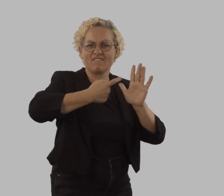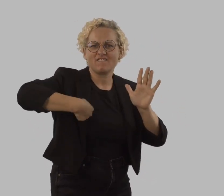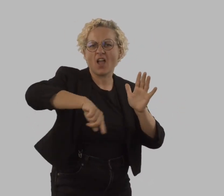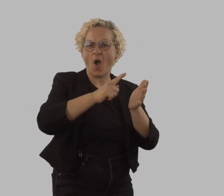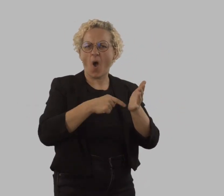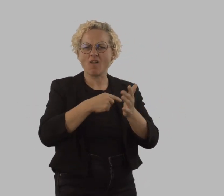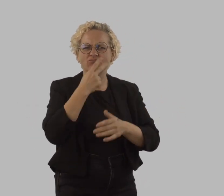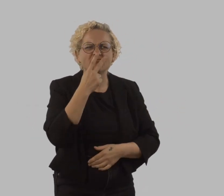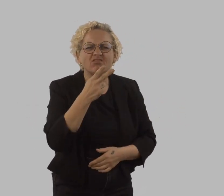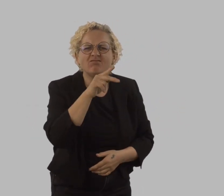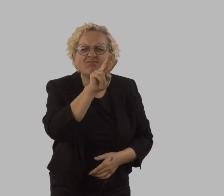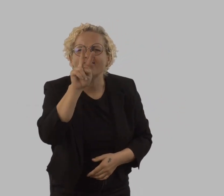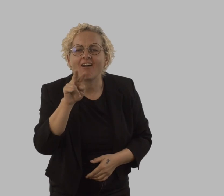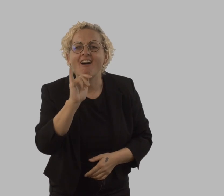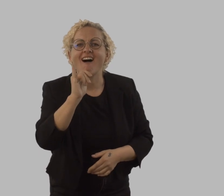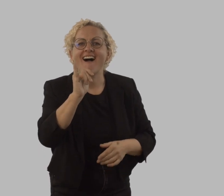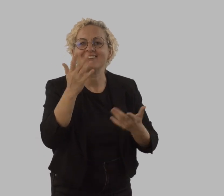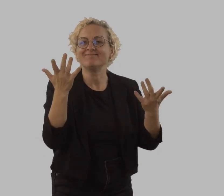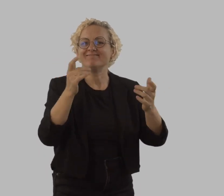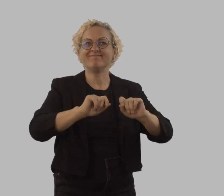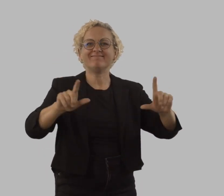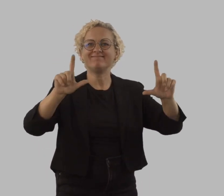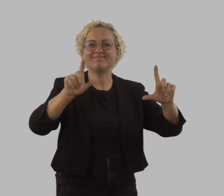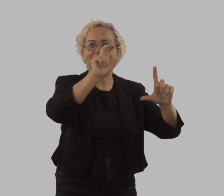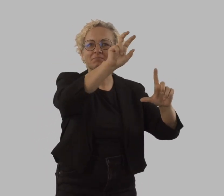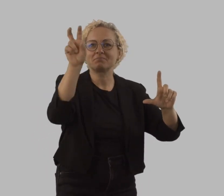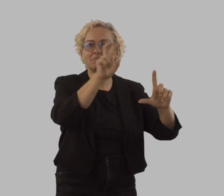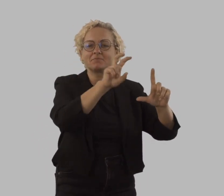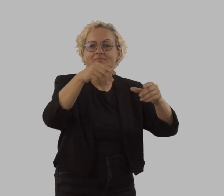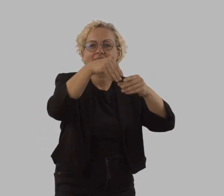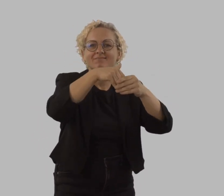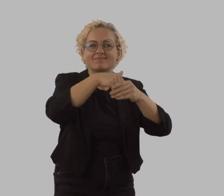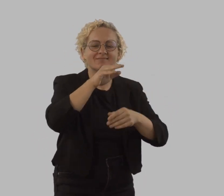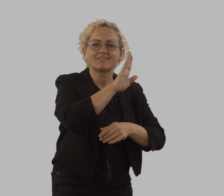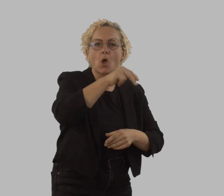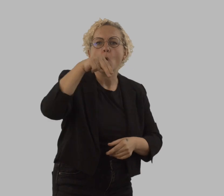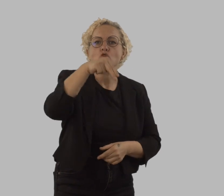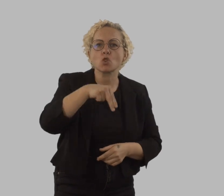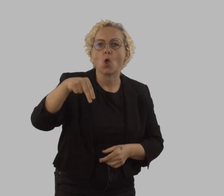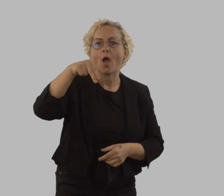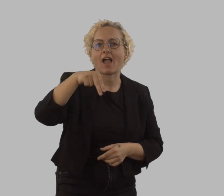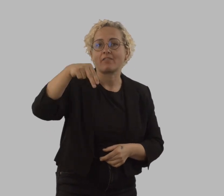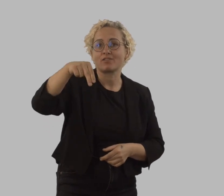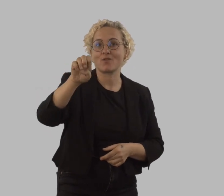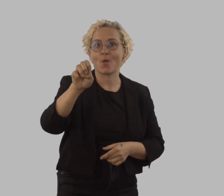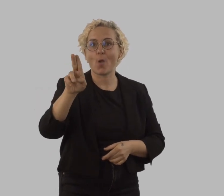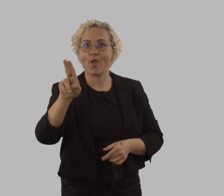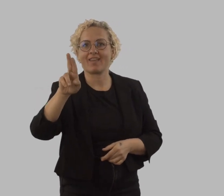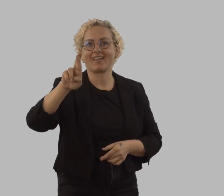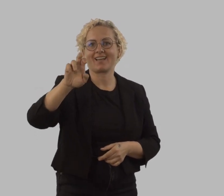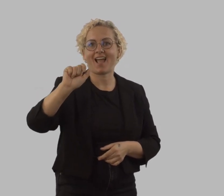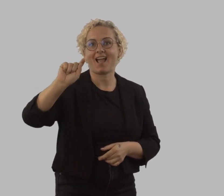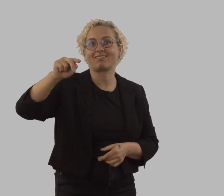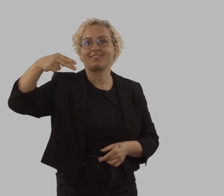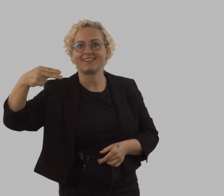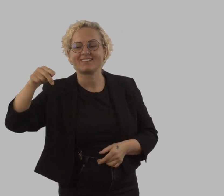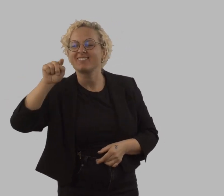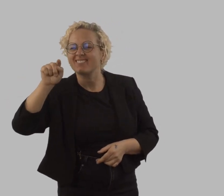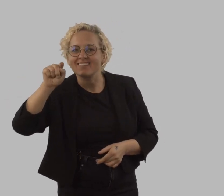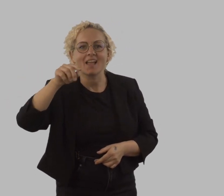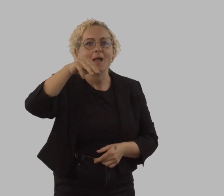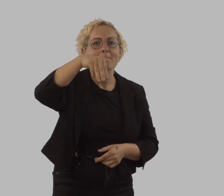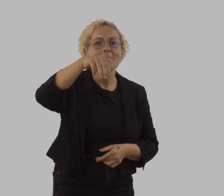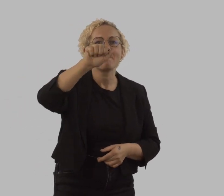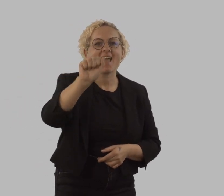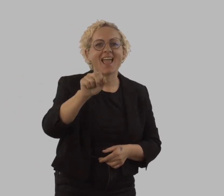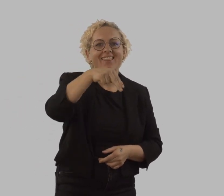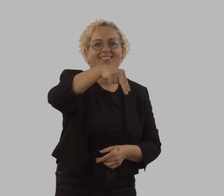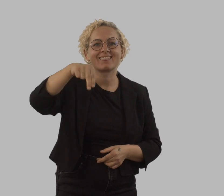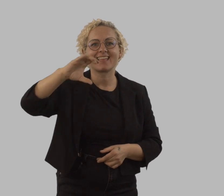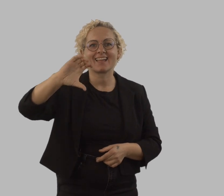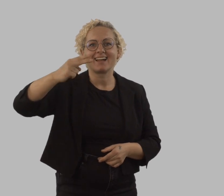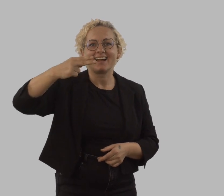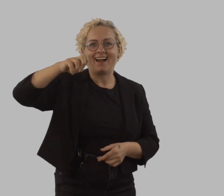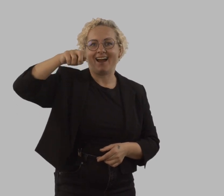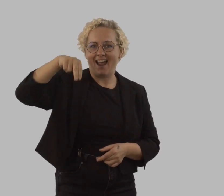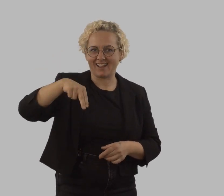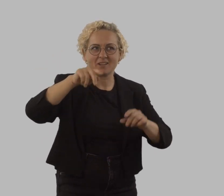Oft sehen wir die sogenannten Neurath-Männchen.